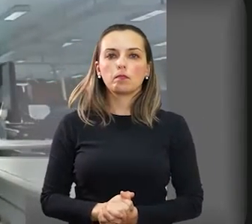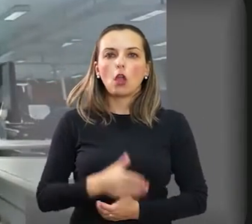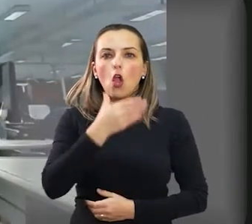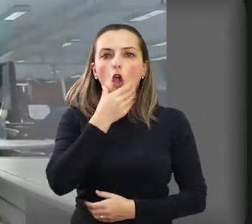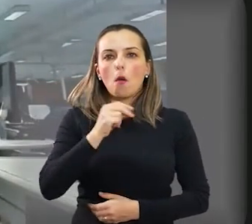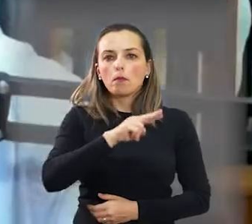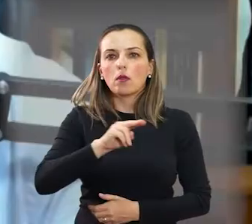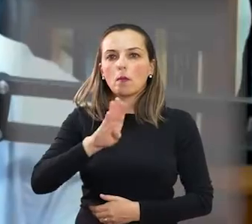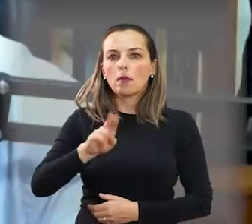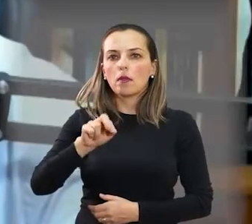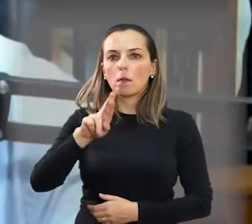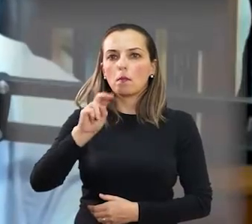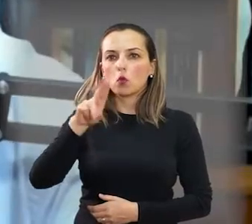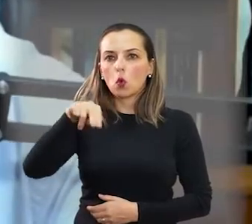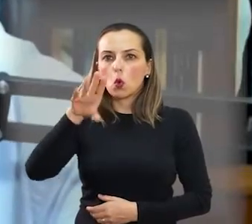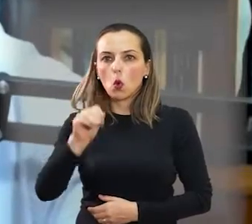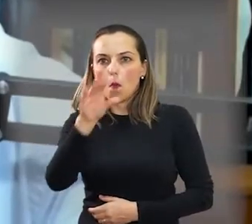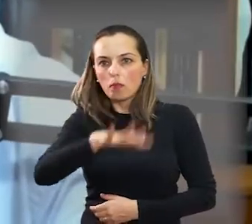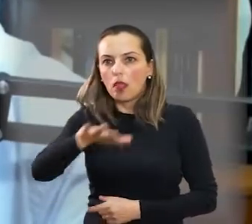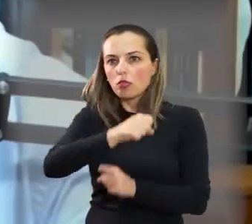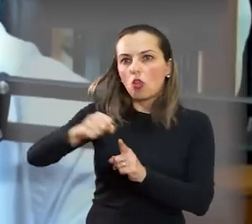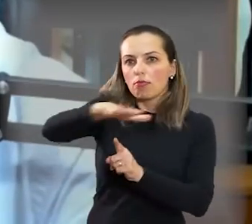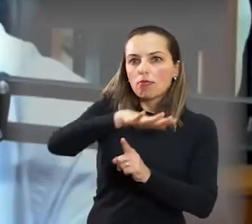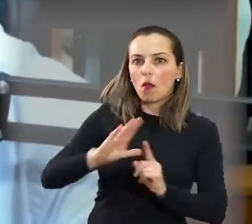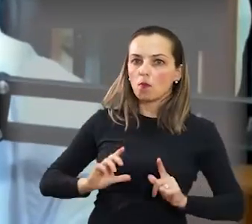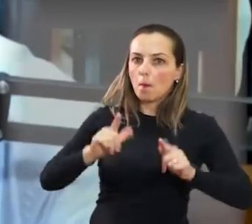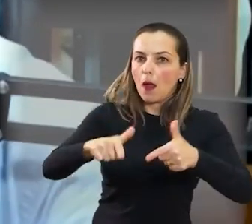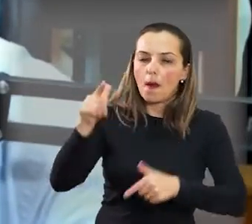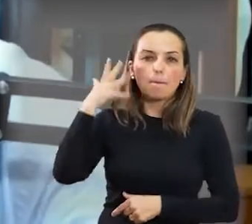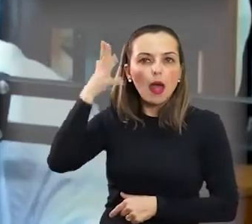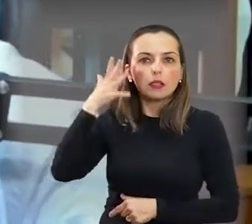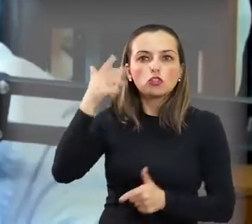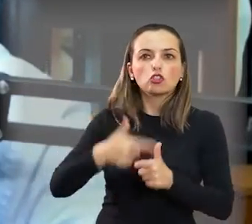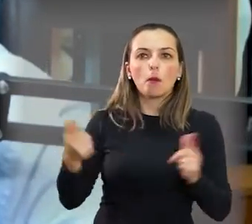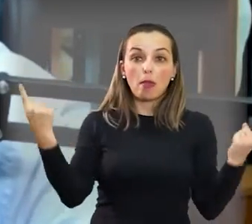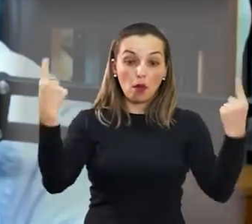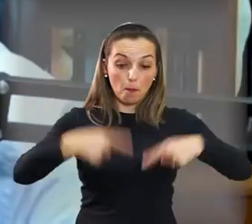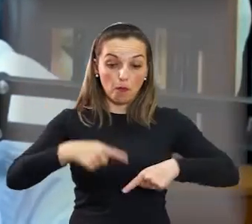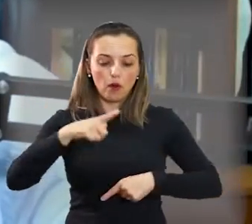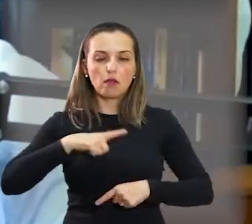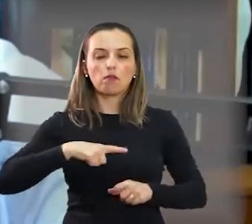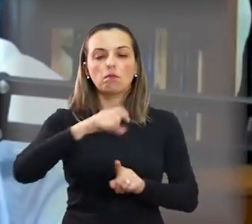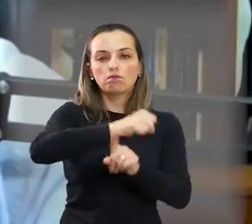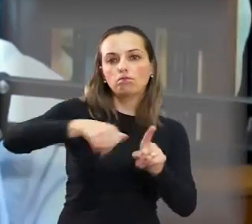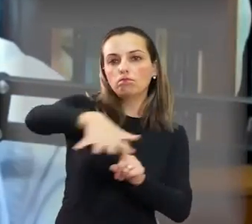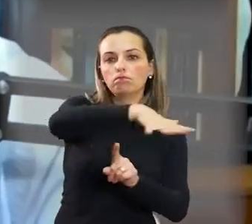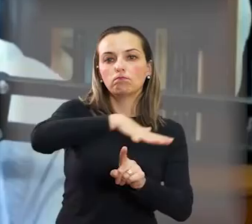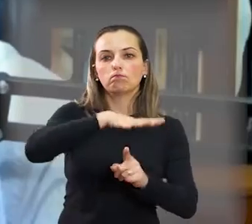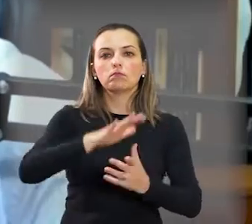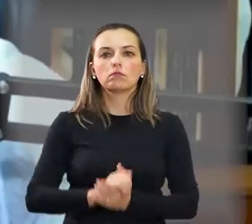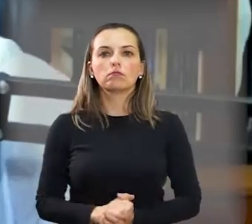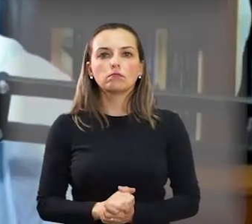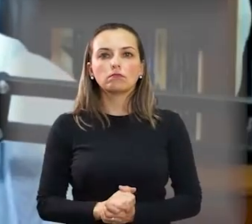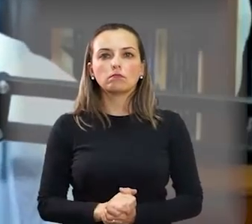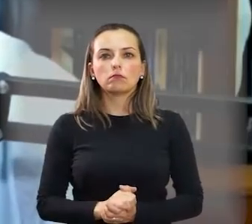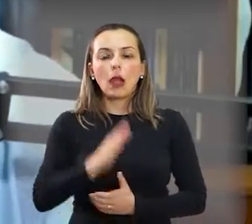direito. O cientista social Bruno Silva falou sobre o desafio que temos como sociedade. O que deveria nos